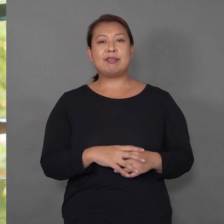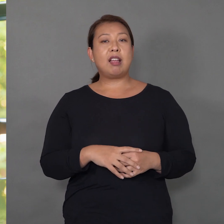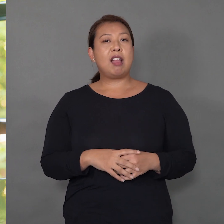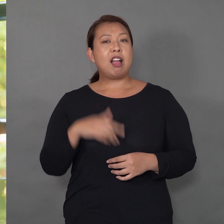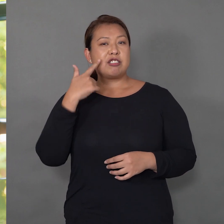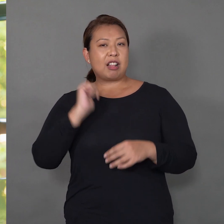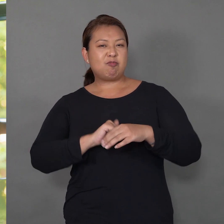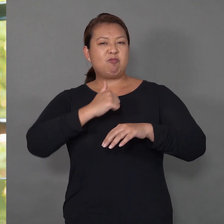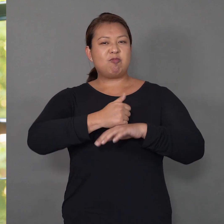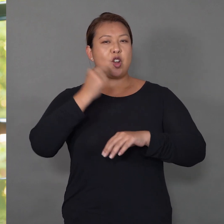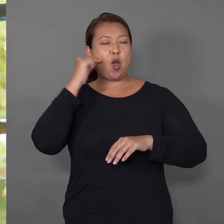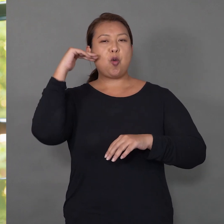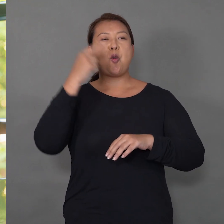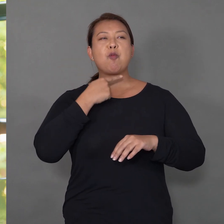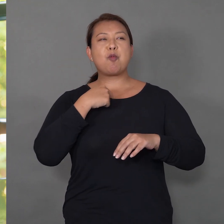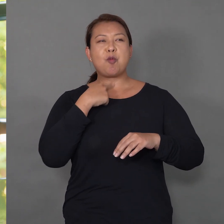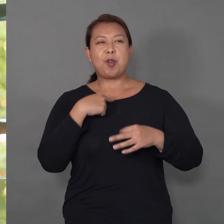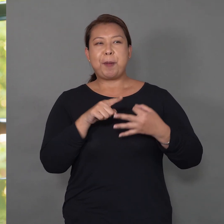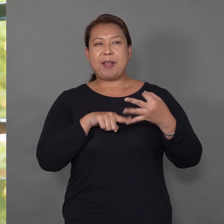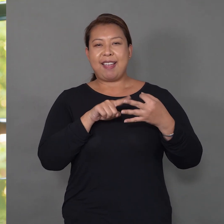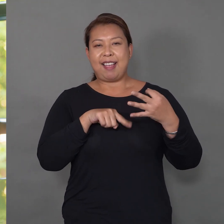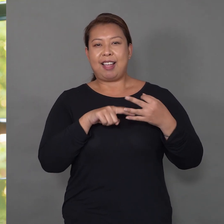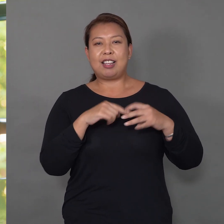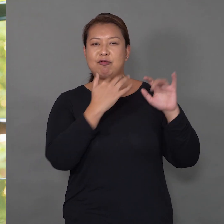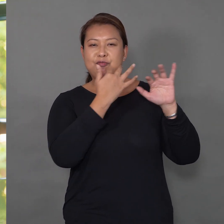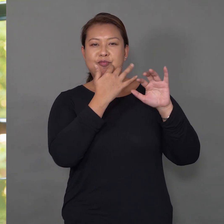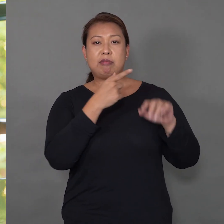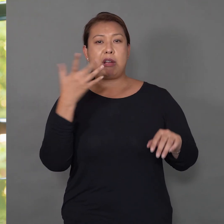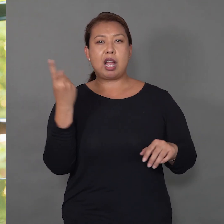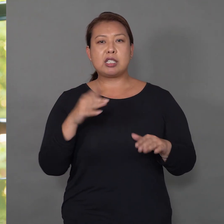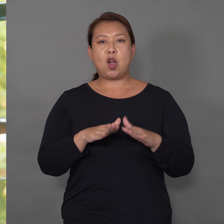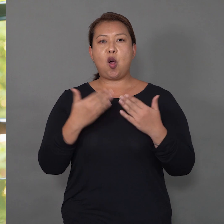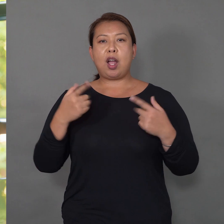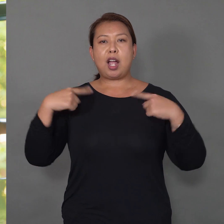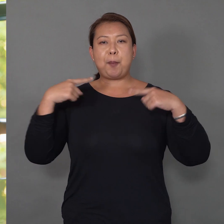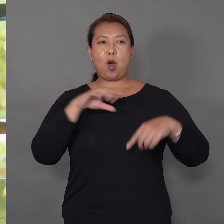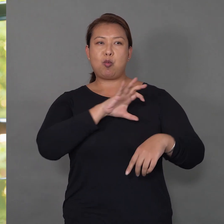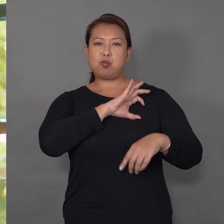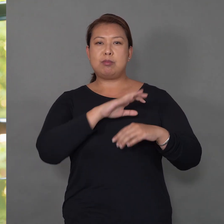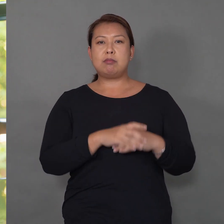新進抒情女高音蕭凱恩的 首個個人音樂會